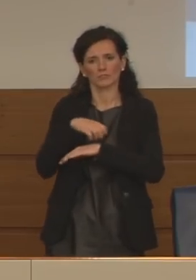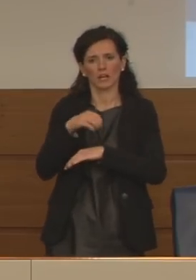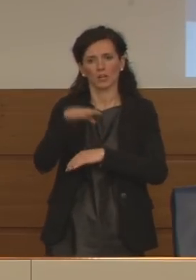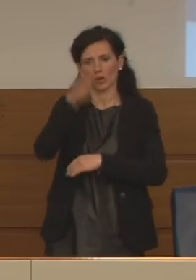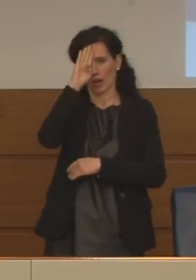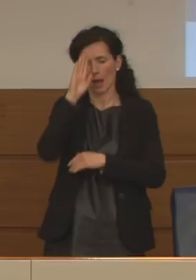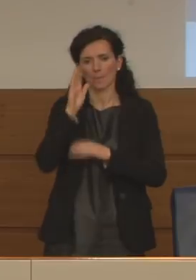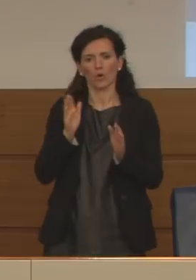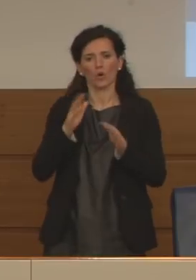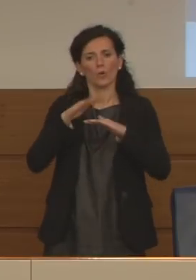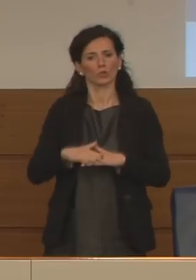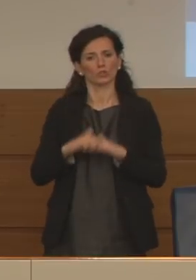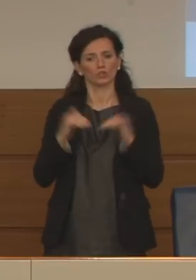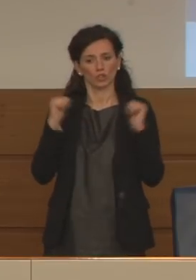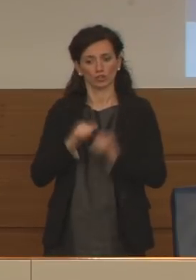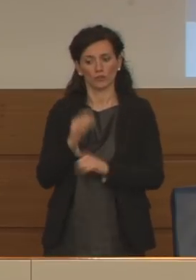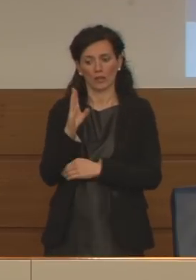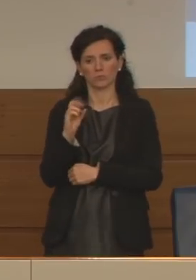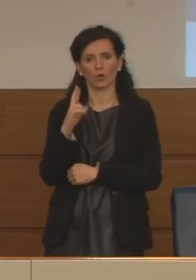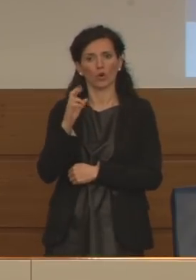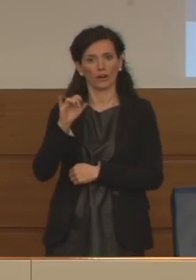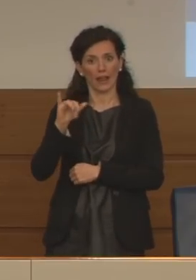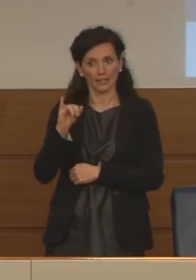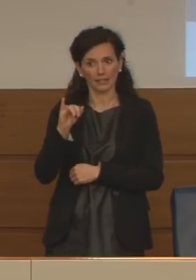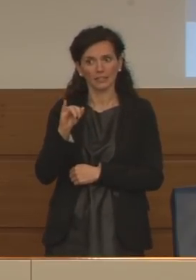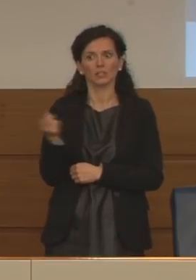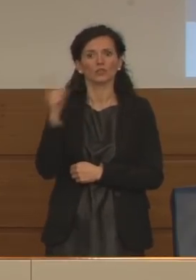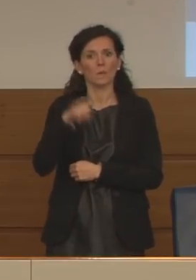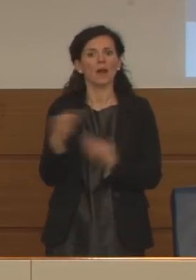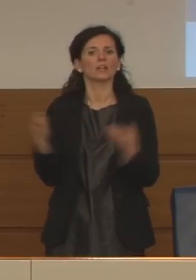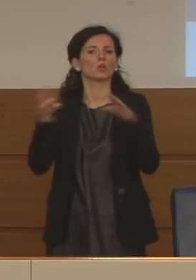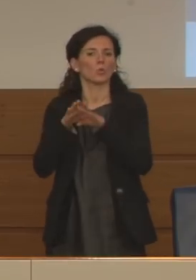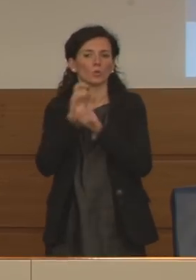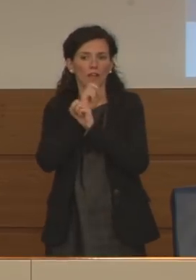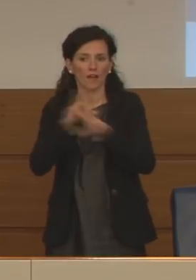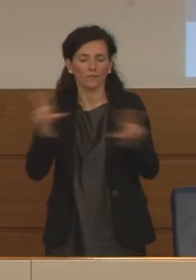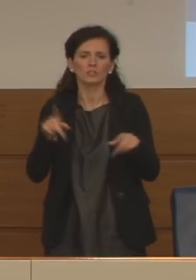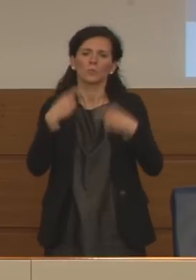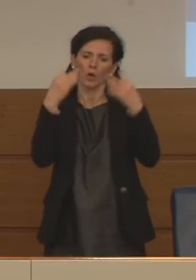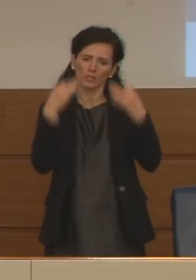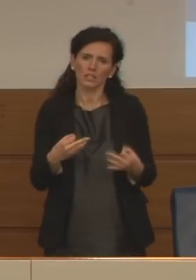Borrelli e chiuderà l'avviso e poi definirà le disponibilità in relazione